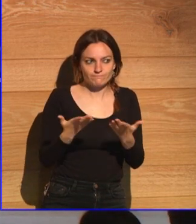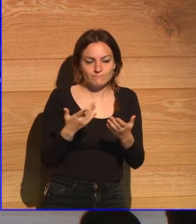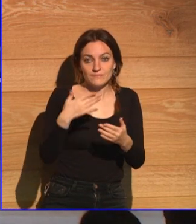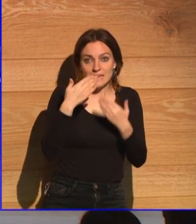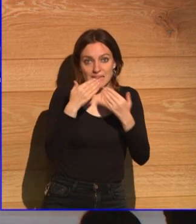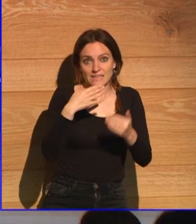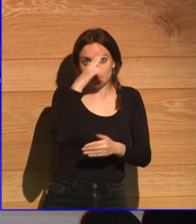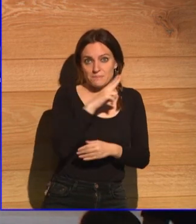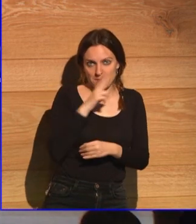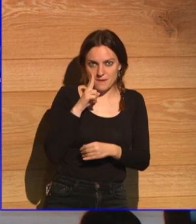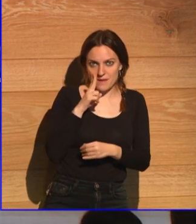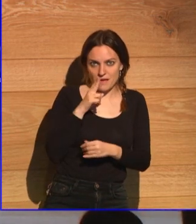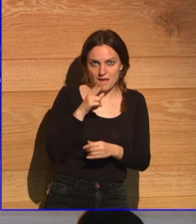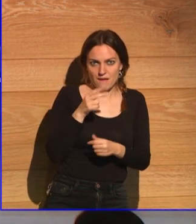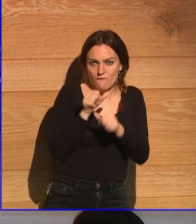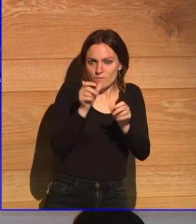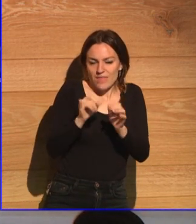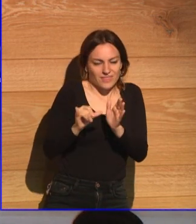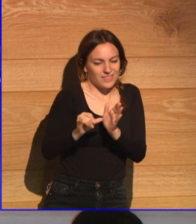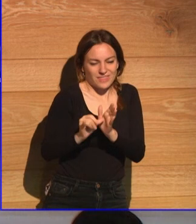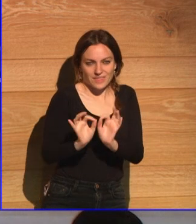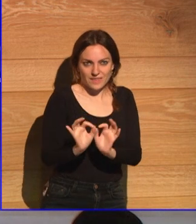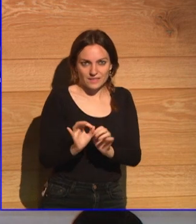muy íntima y muy cercana, sin ninguna noción